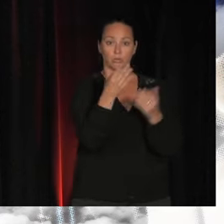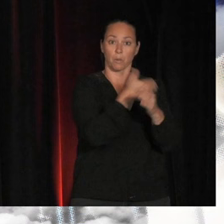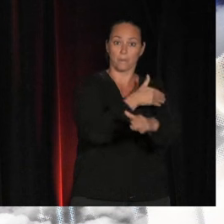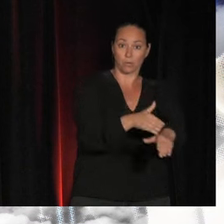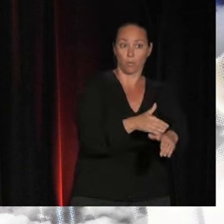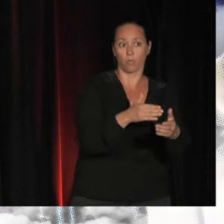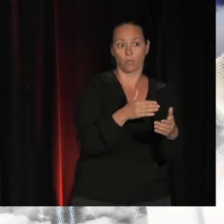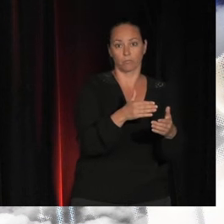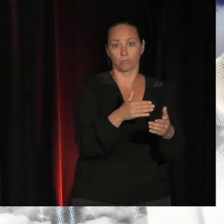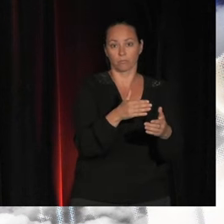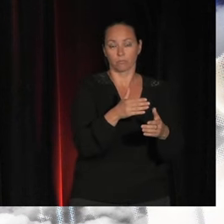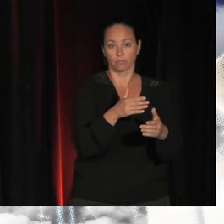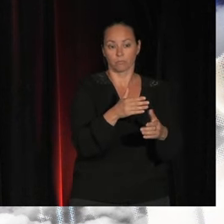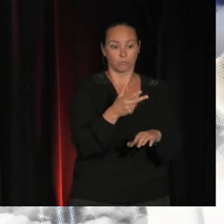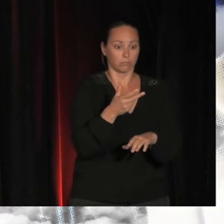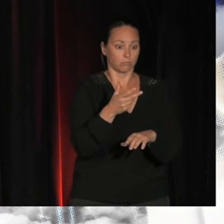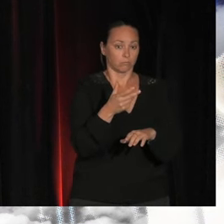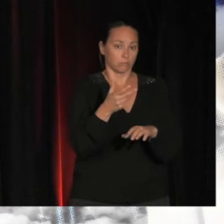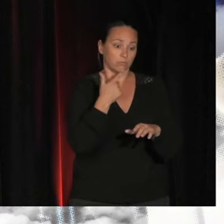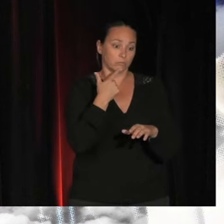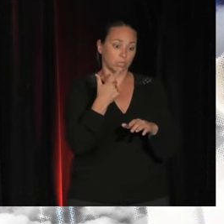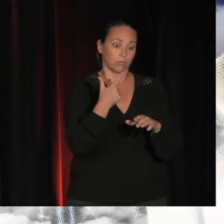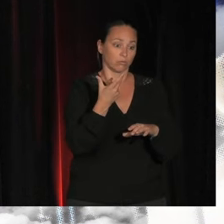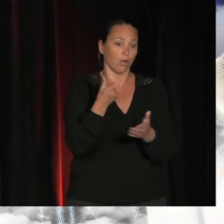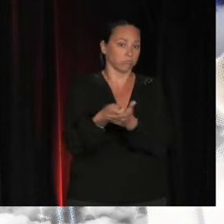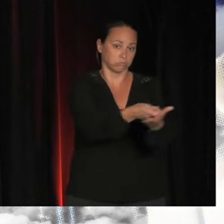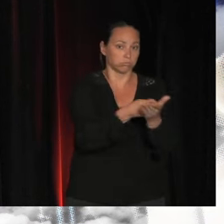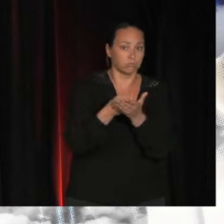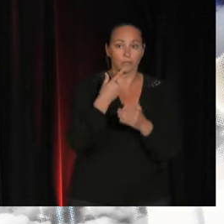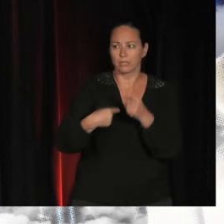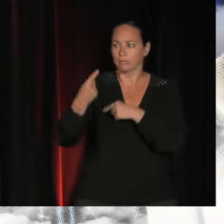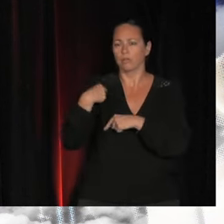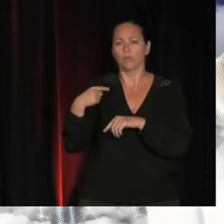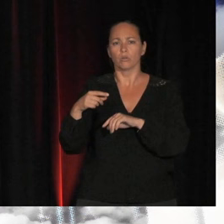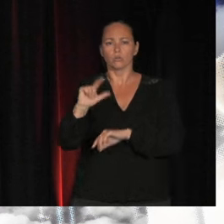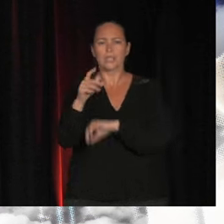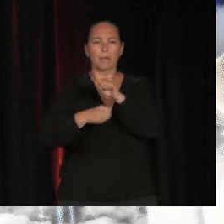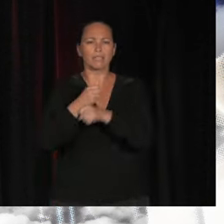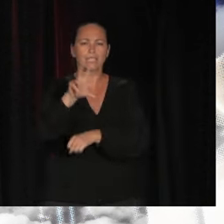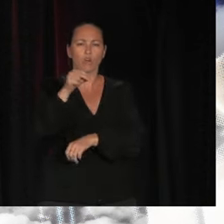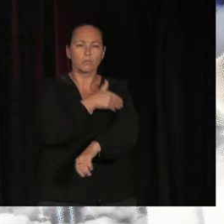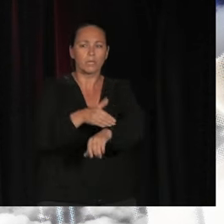J'ai le souvenir que, assez rapidement, peut-être la première année ou deux ans, ils avaient annoncé 30 millions de joueurs, parce que ce sont des communications en joueurs et joueuses,